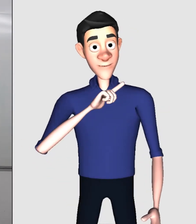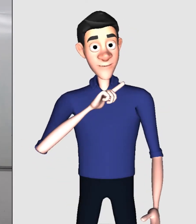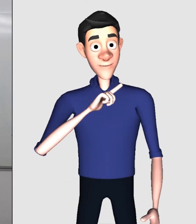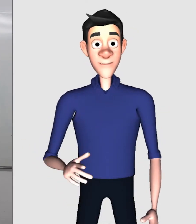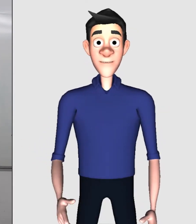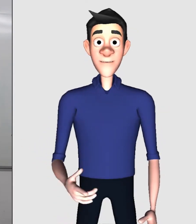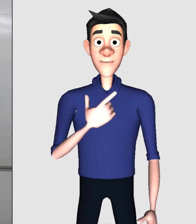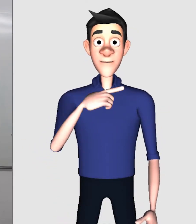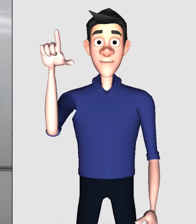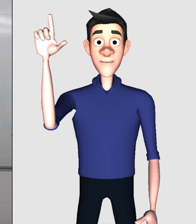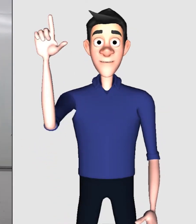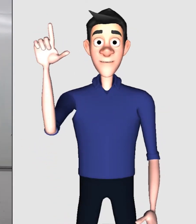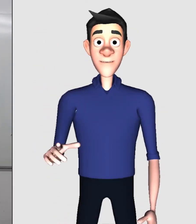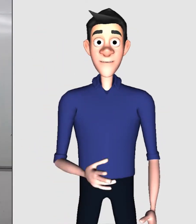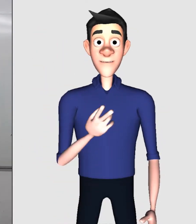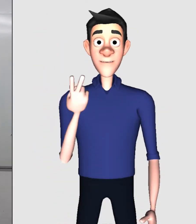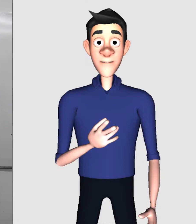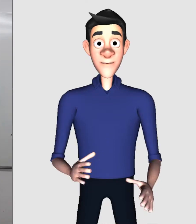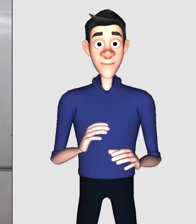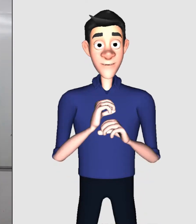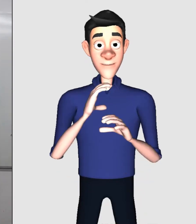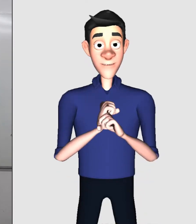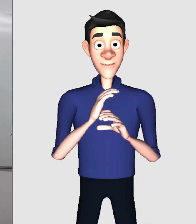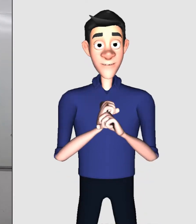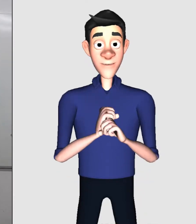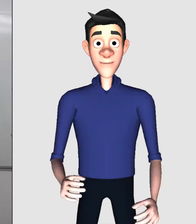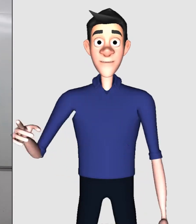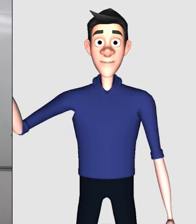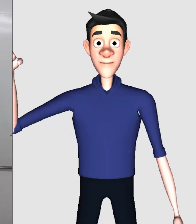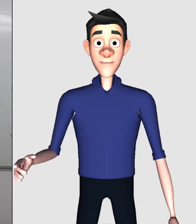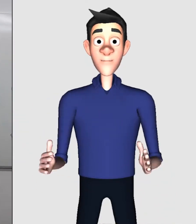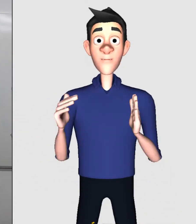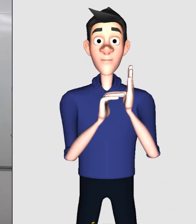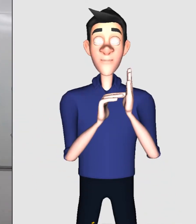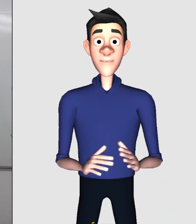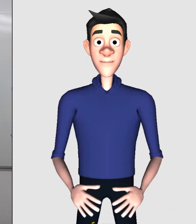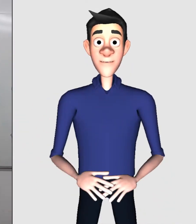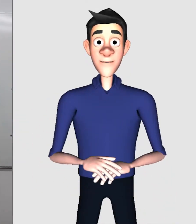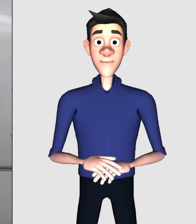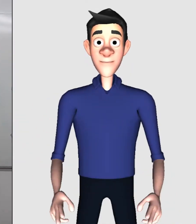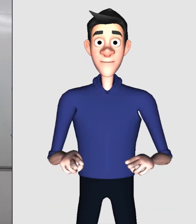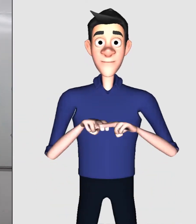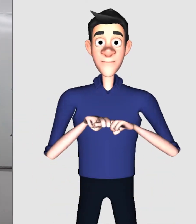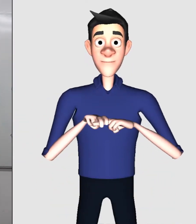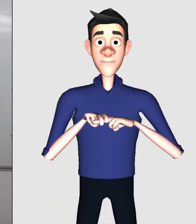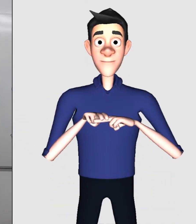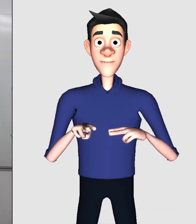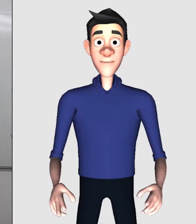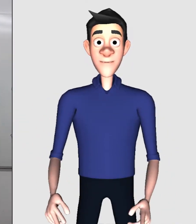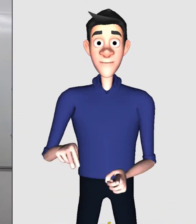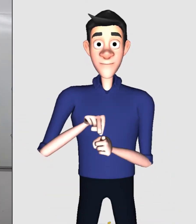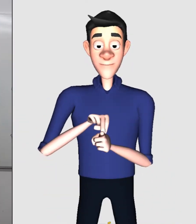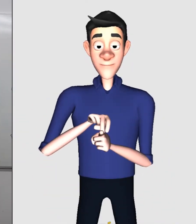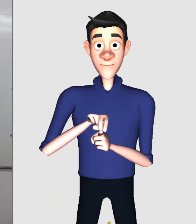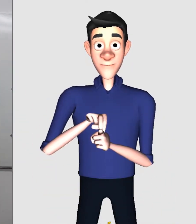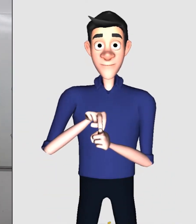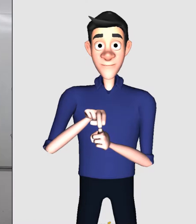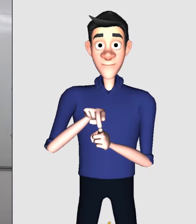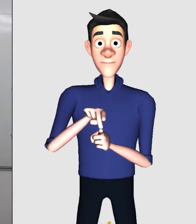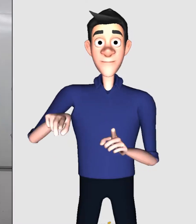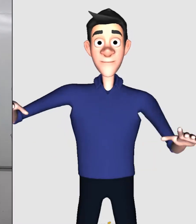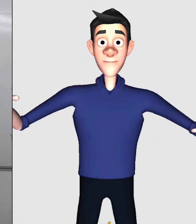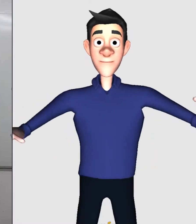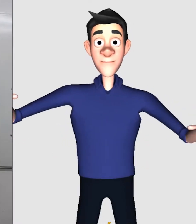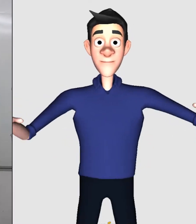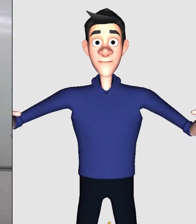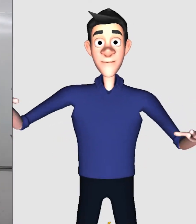A frequência natural, o Ômega n, vai ser uma raiz quadrada de um k equivalente pela massa do sistema